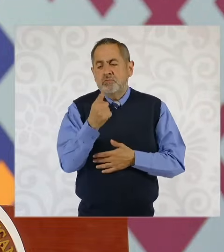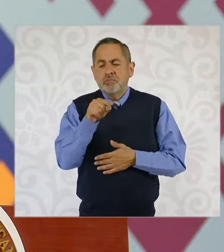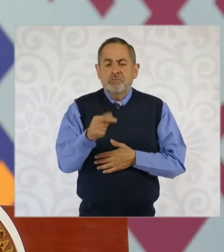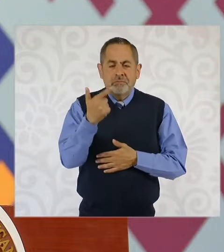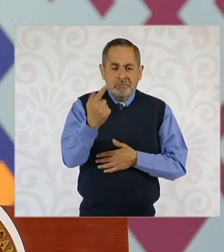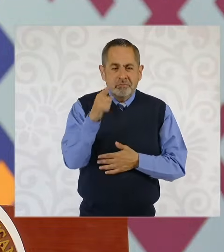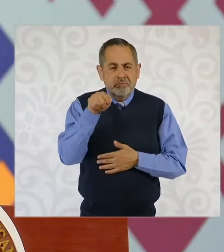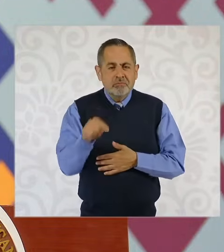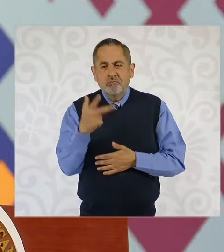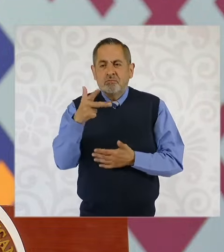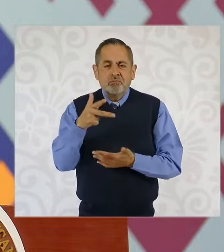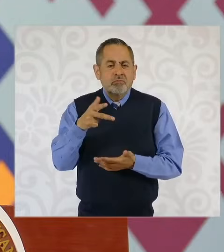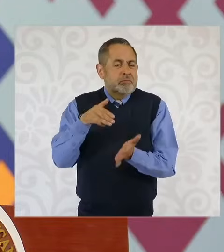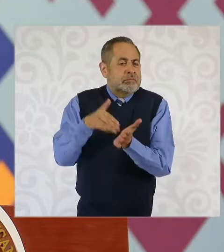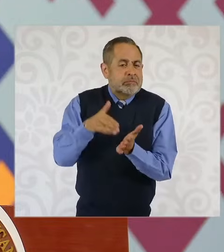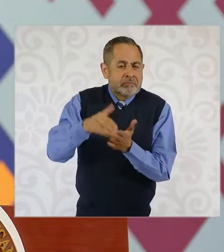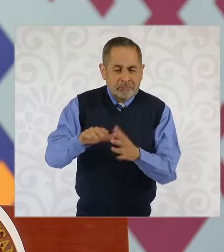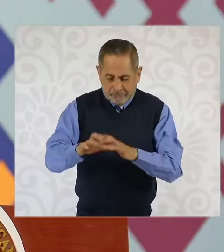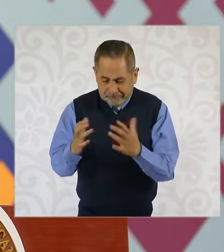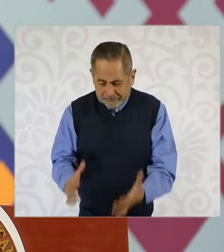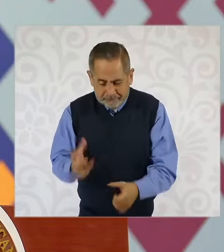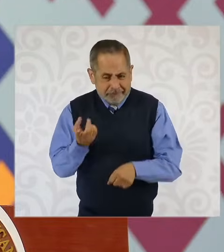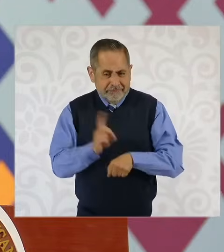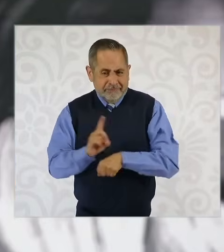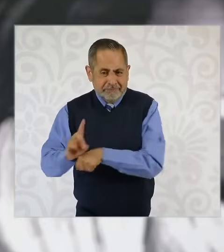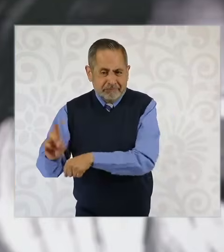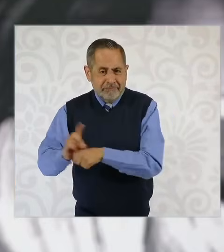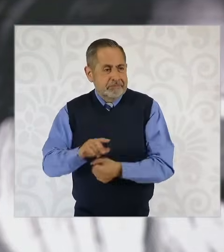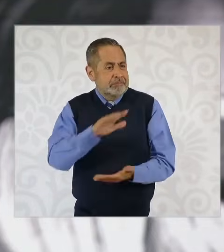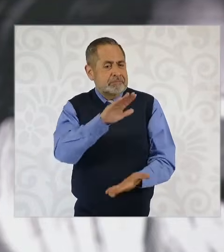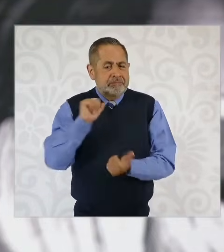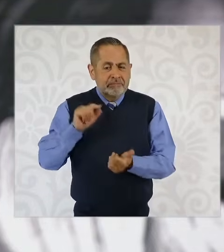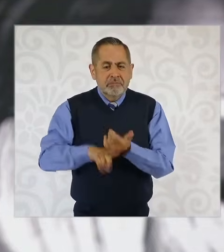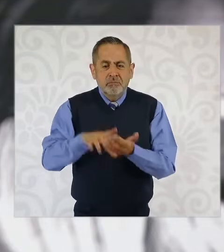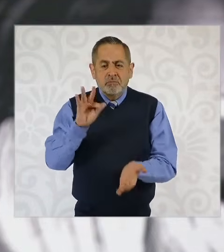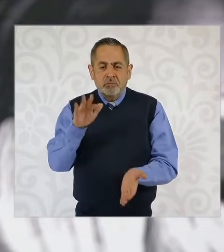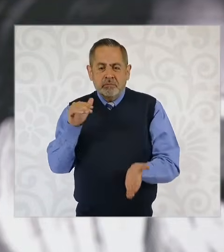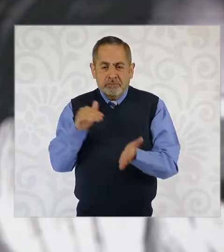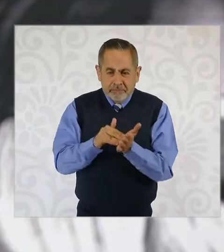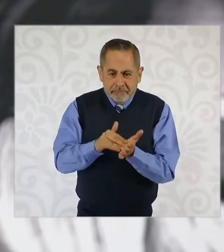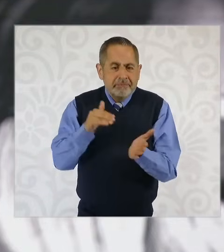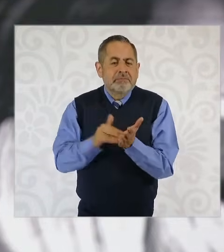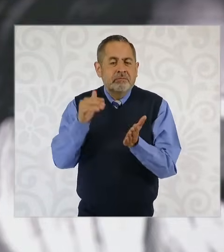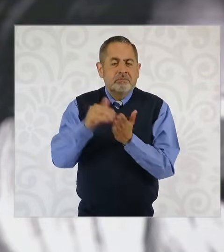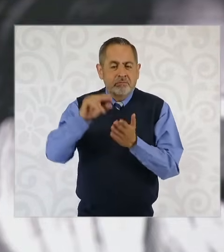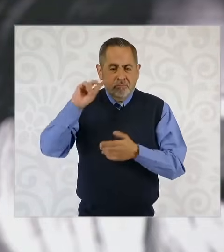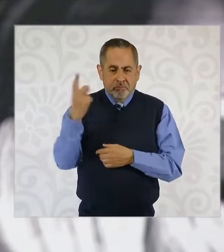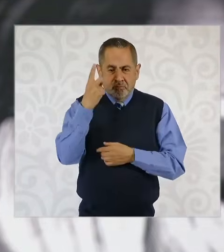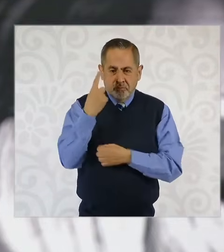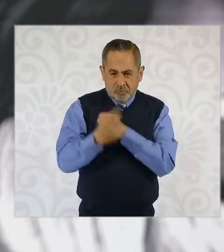barriles por día pemes genera alrededor de 40,000 millones de dólares anuales es una de las fuentes